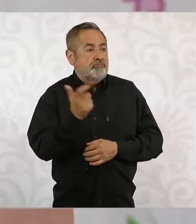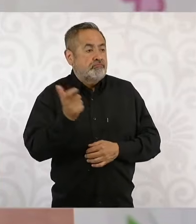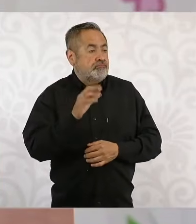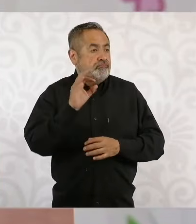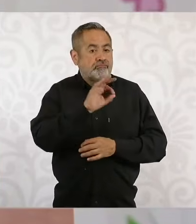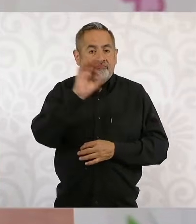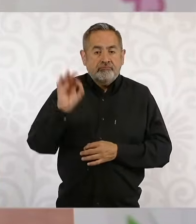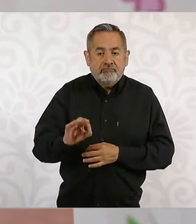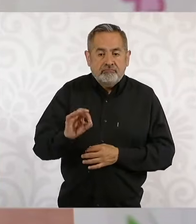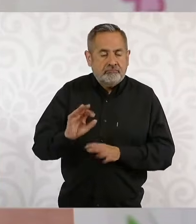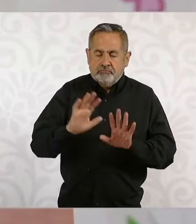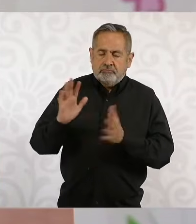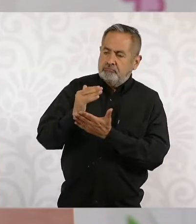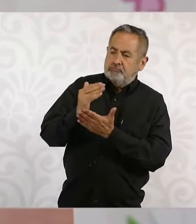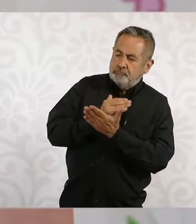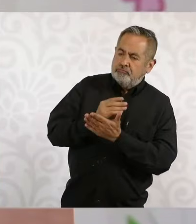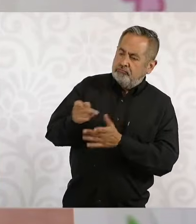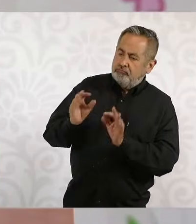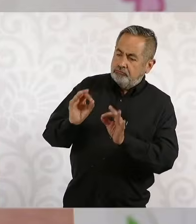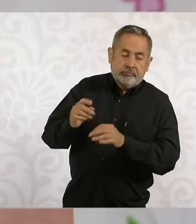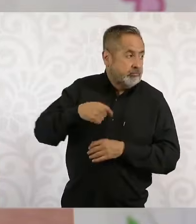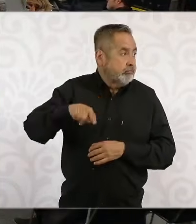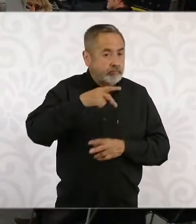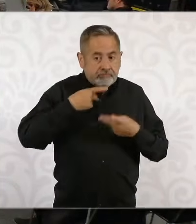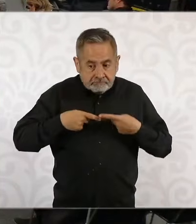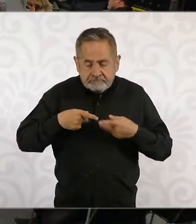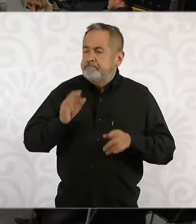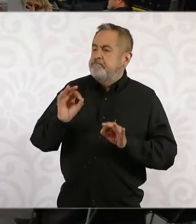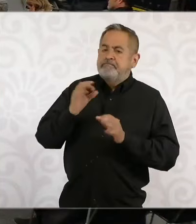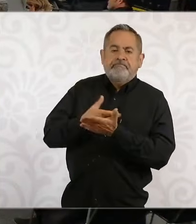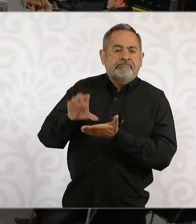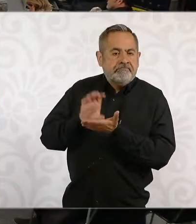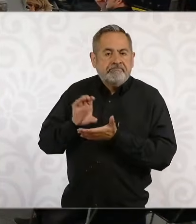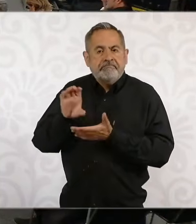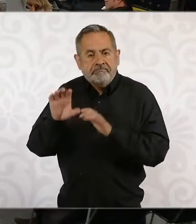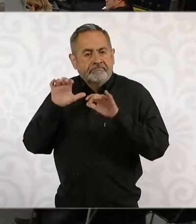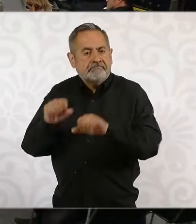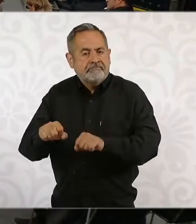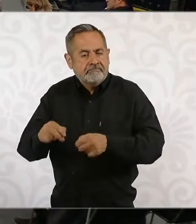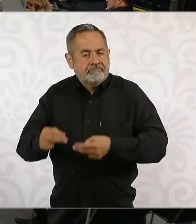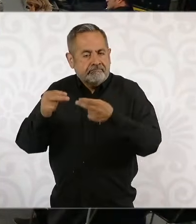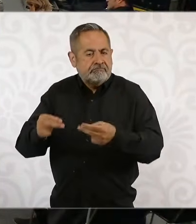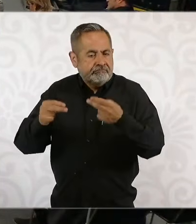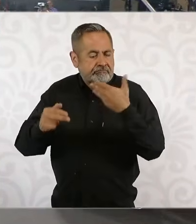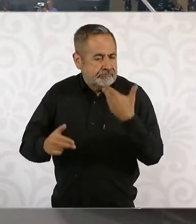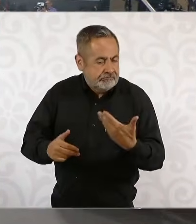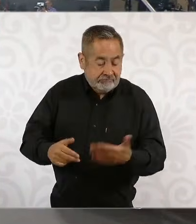va a ayudar a las inversiones en el país. Entonces son muy muy buenos datos. Por último, presidenta,